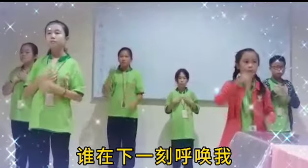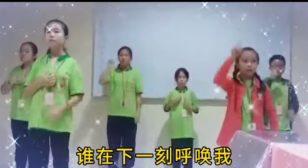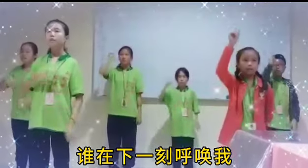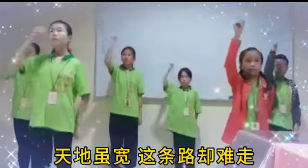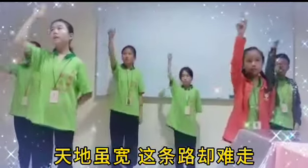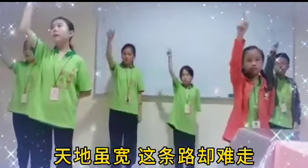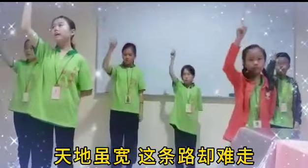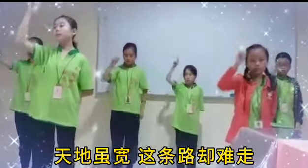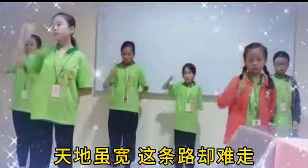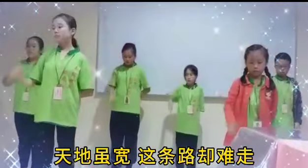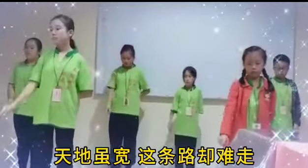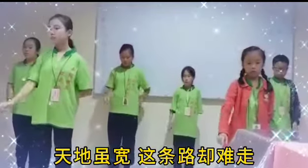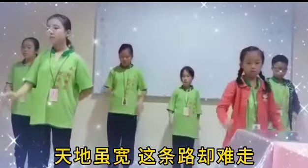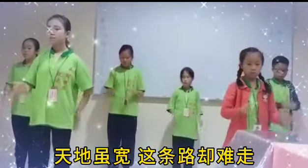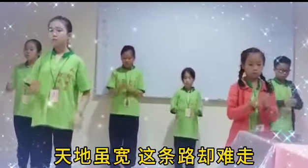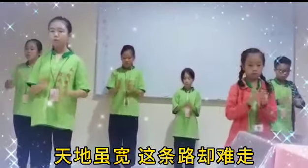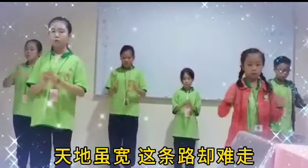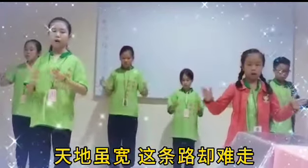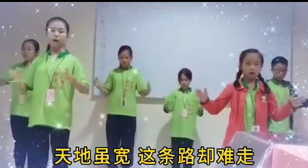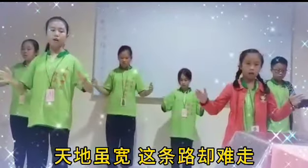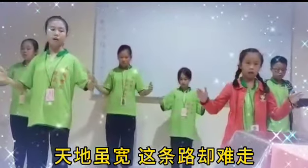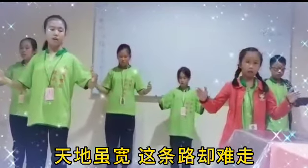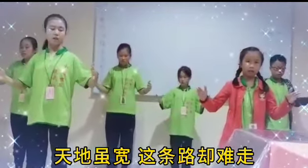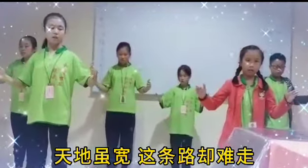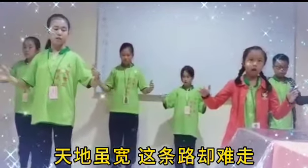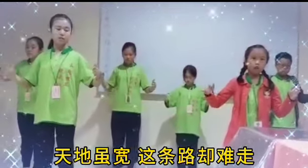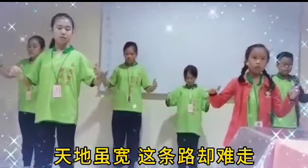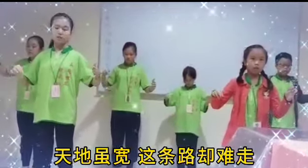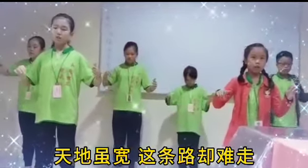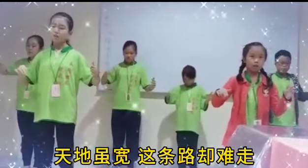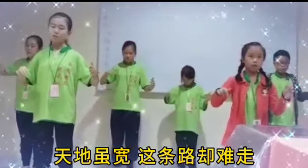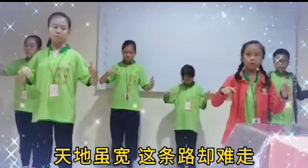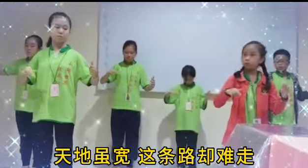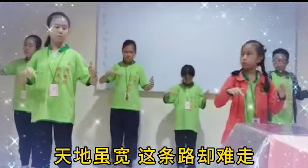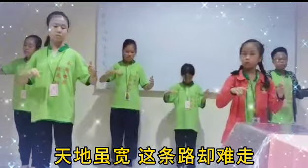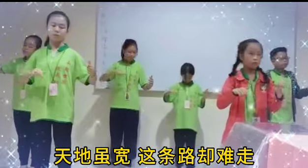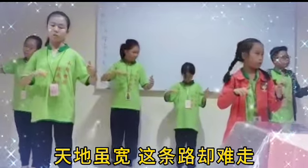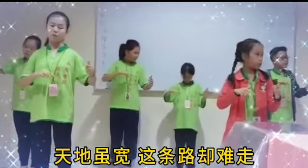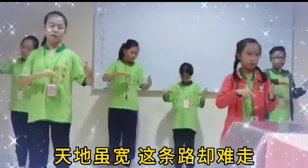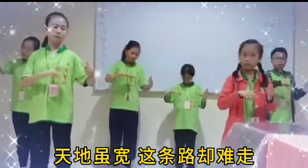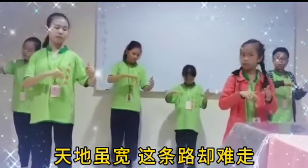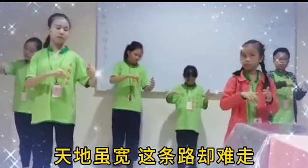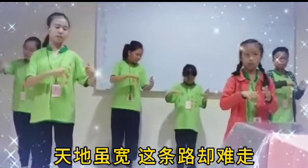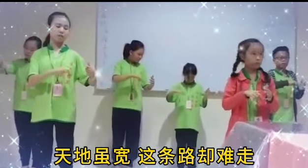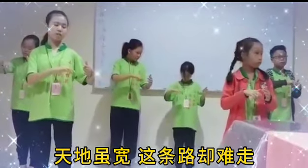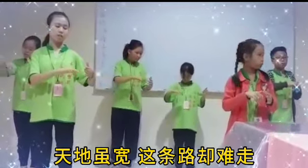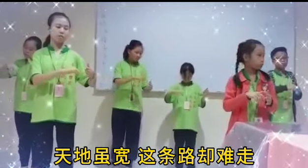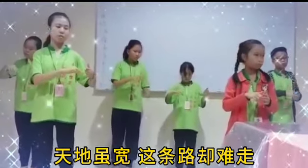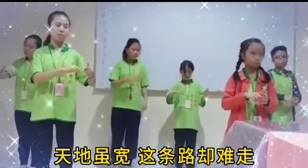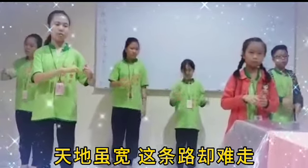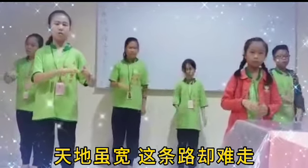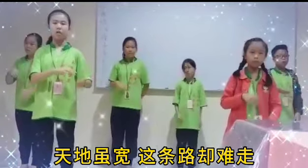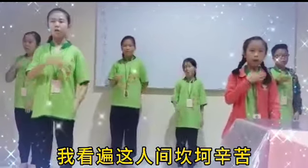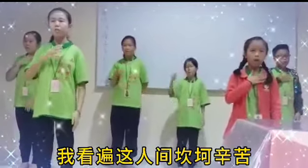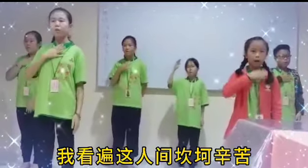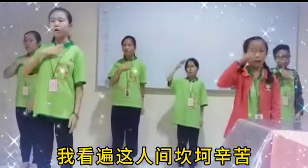天地虽宽 这条路却难走